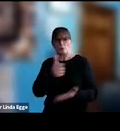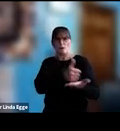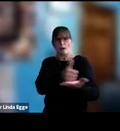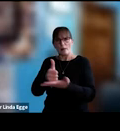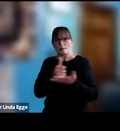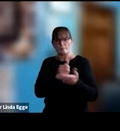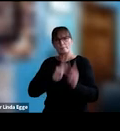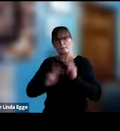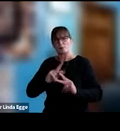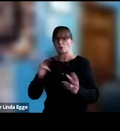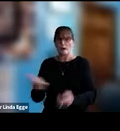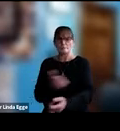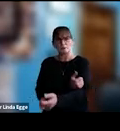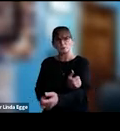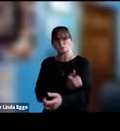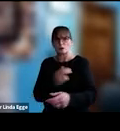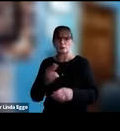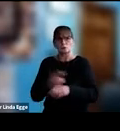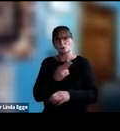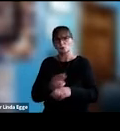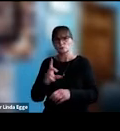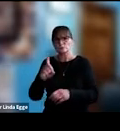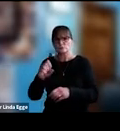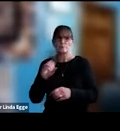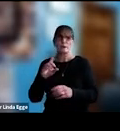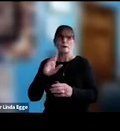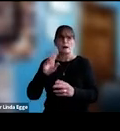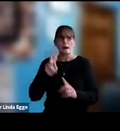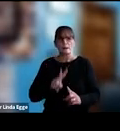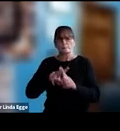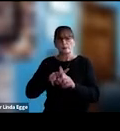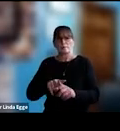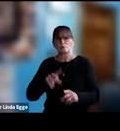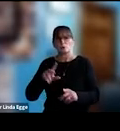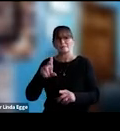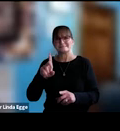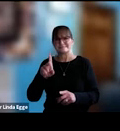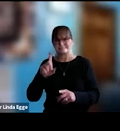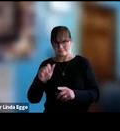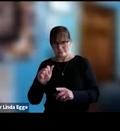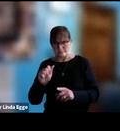que puedan tener un trastorno por consumo de sustancias a solicitar prestaciones por incapacidad, es comprender que podemos contar la historia